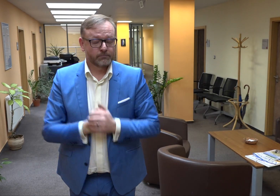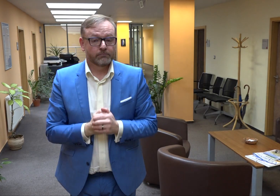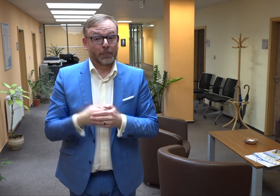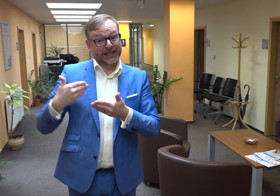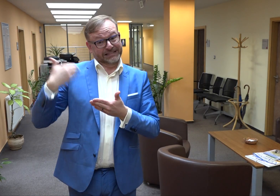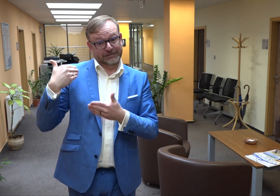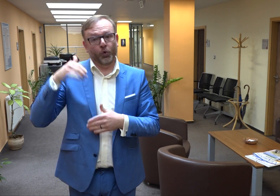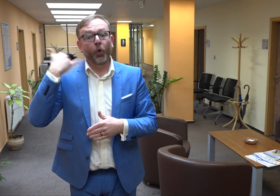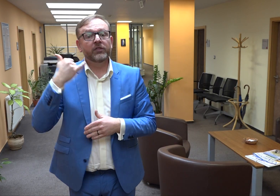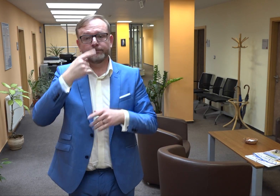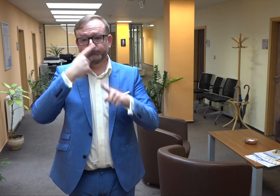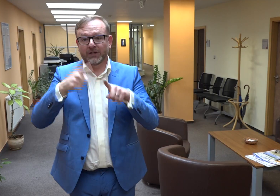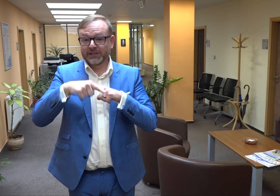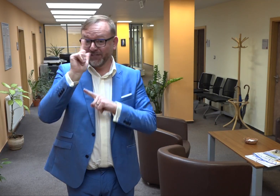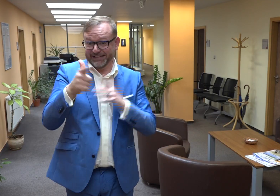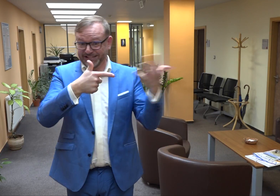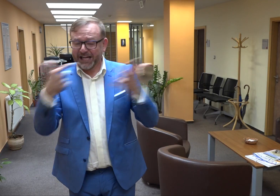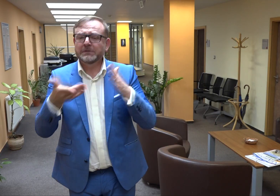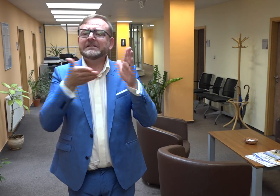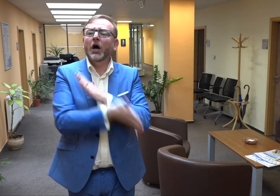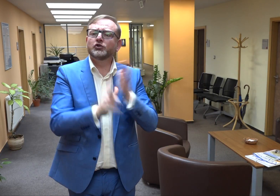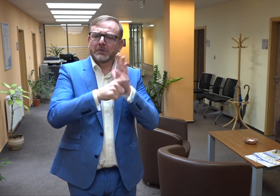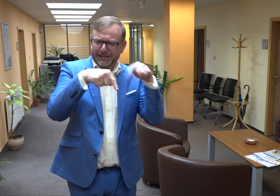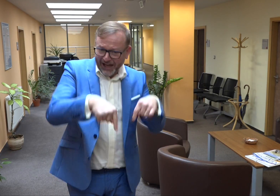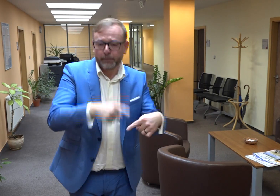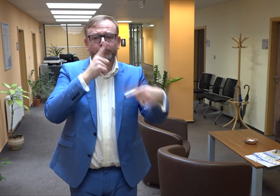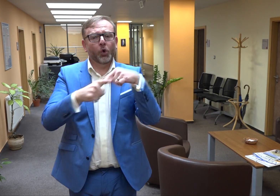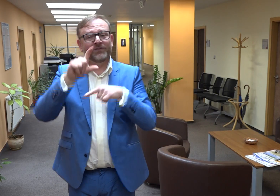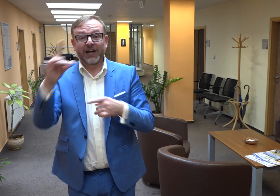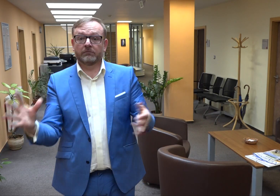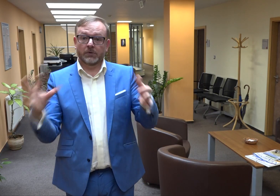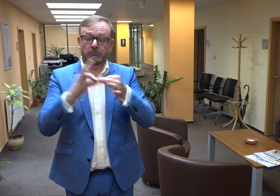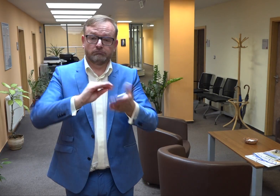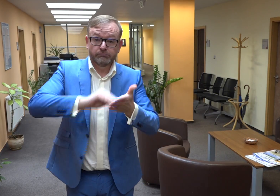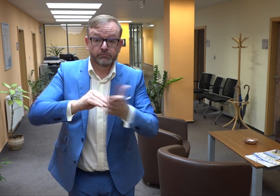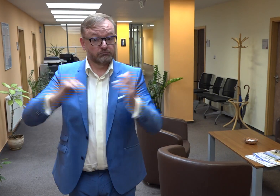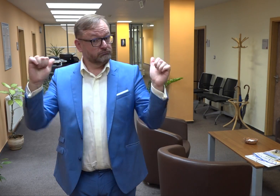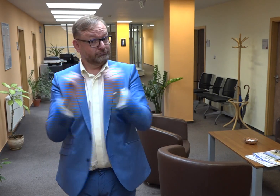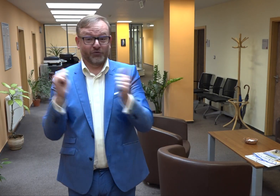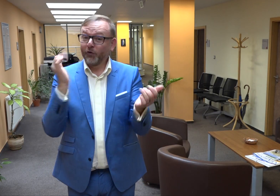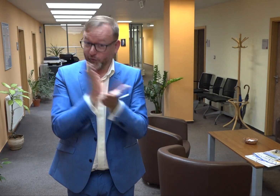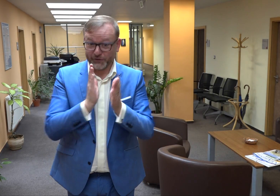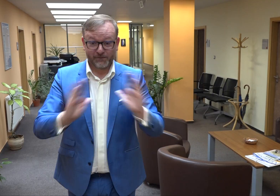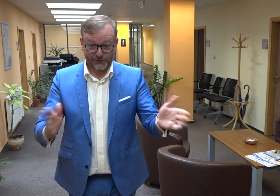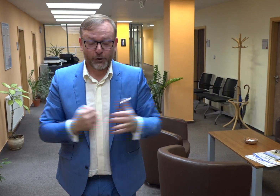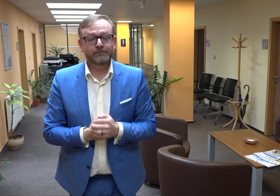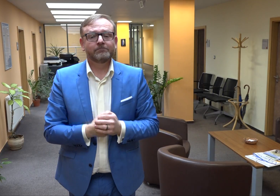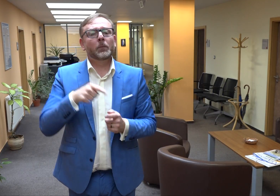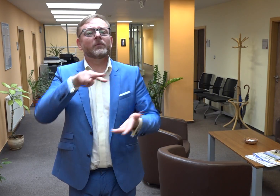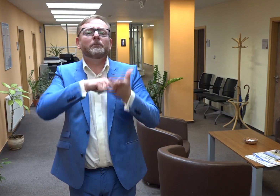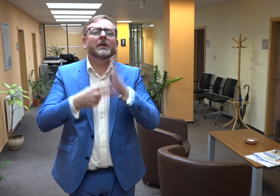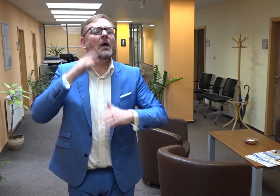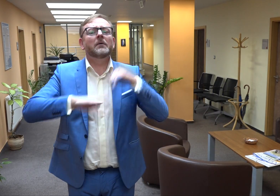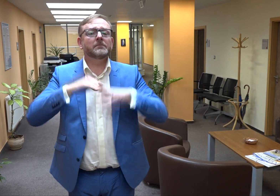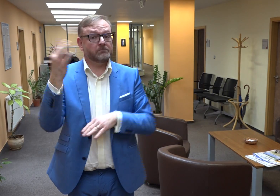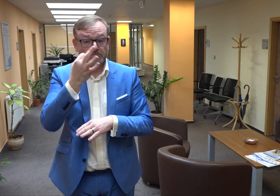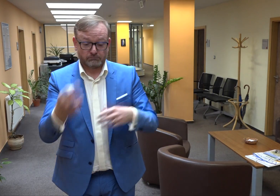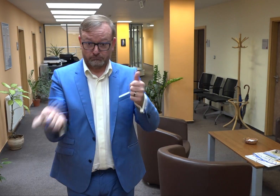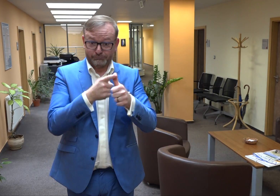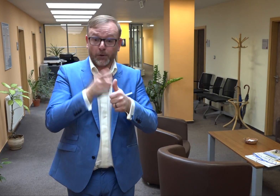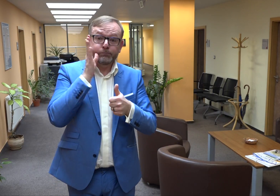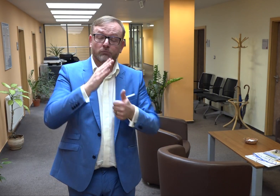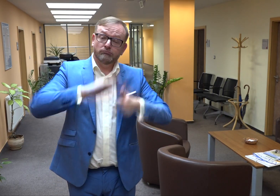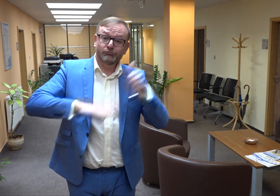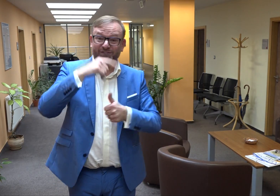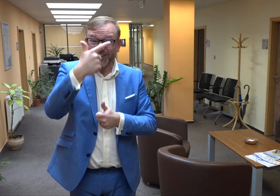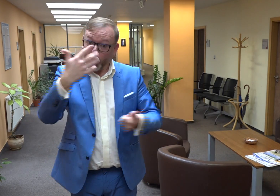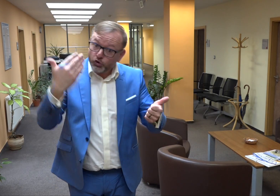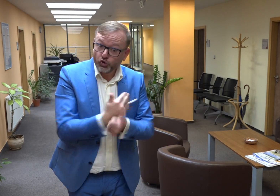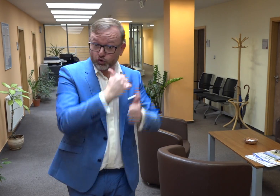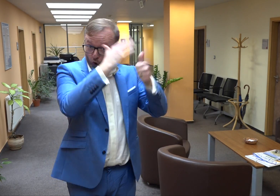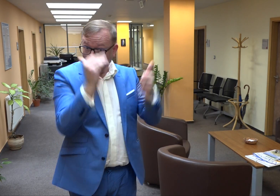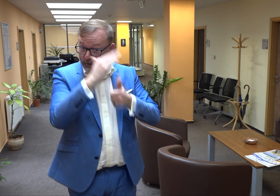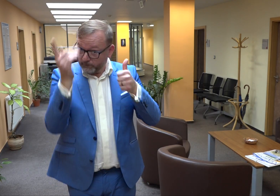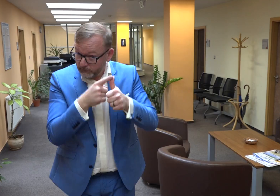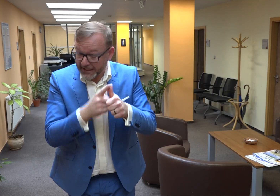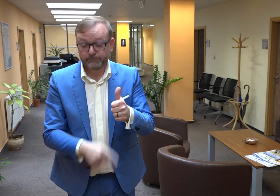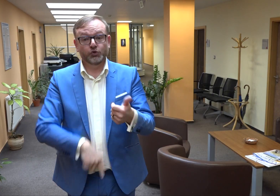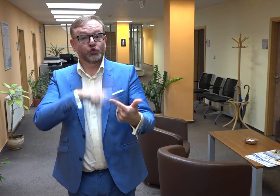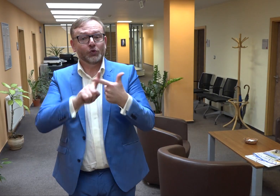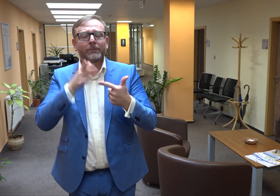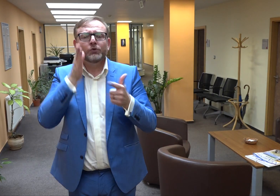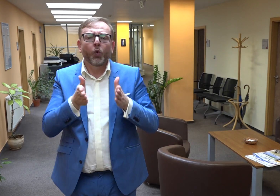Základem modernizace je výstavba dvou nových nemocničních objektů. Dále vznikne i objekt, kde budou uloženy zdroje medicinálních plynů, Zároveň se počítá s vybudováním chodníků